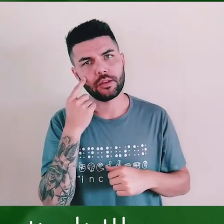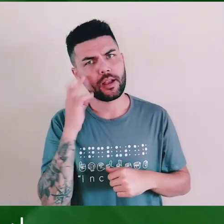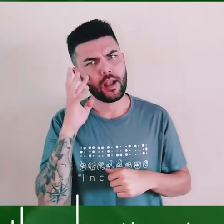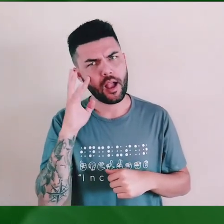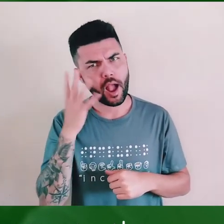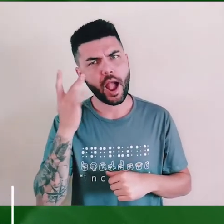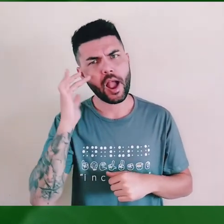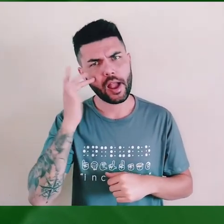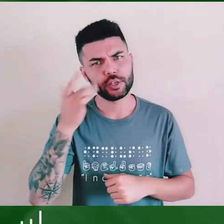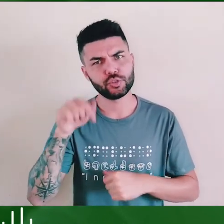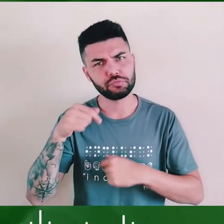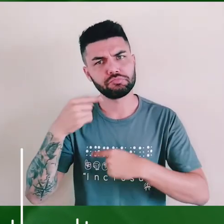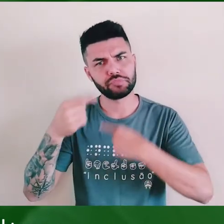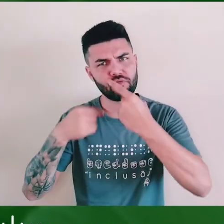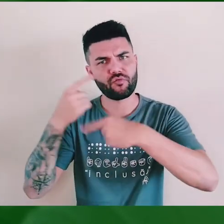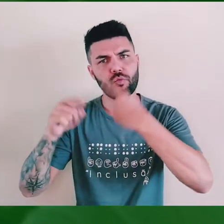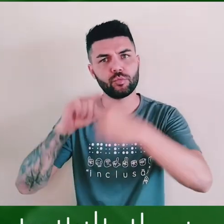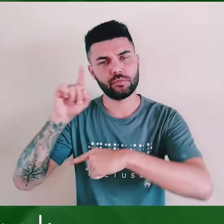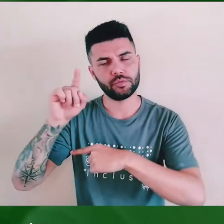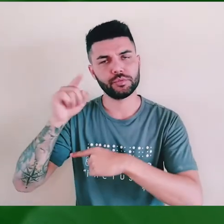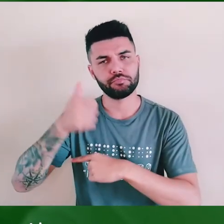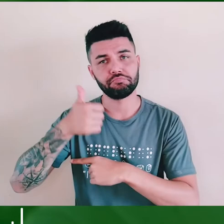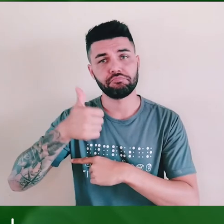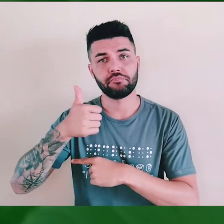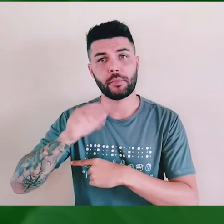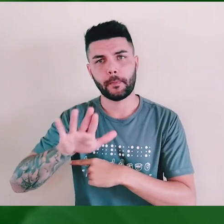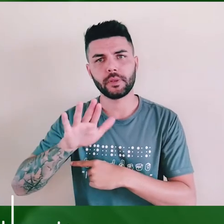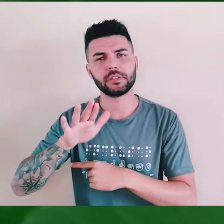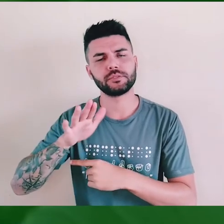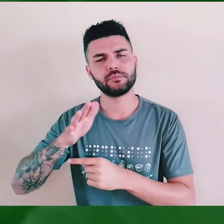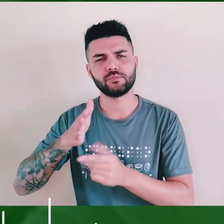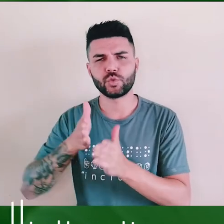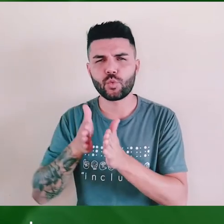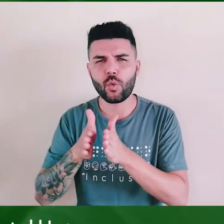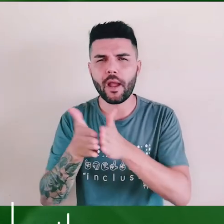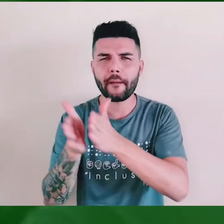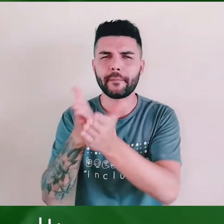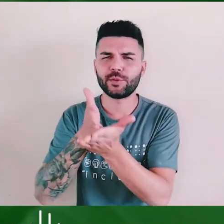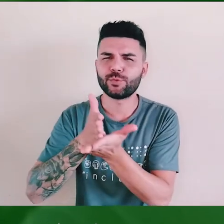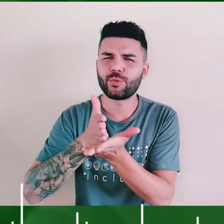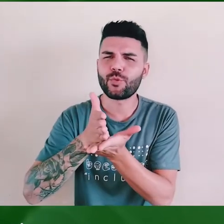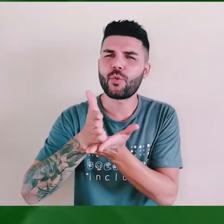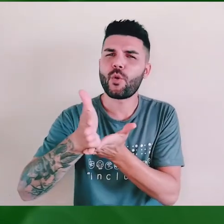bastante. Ainda é um caminho muito longo a ser percorrido? Sim. Tem muita gente que